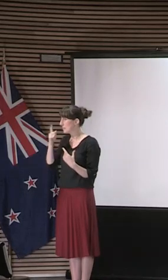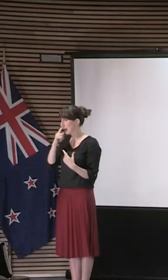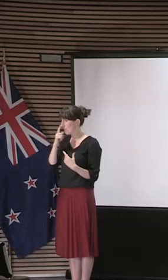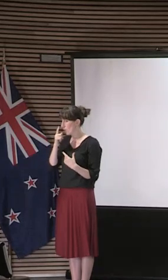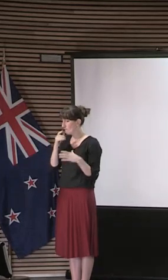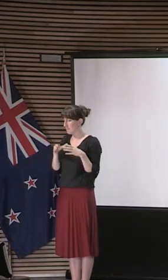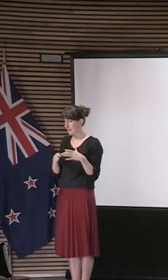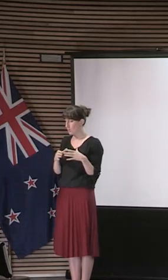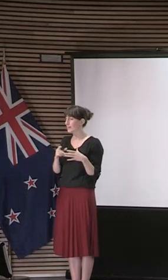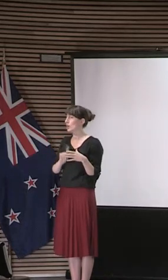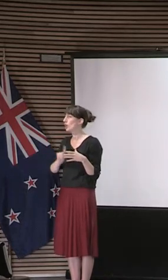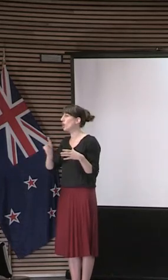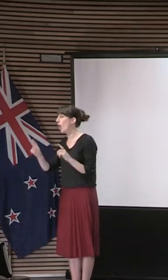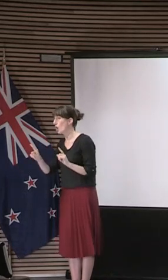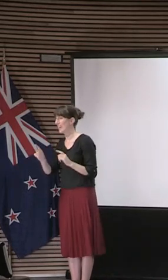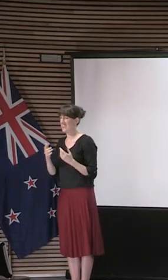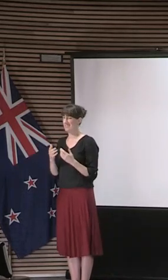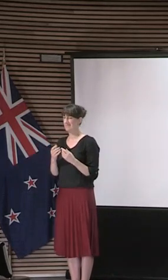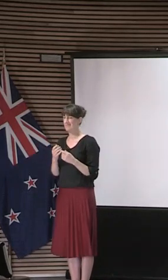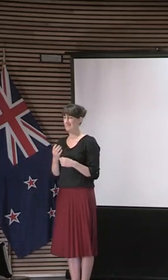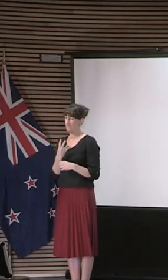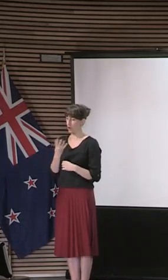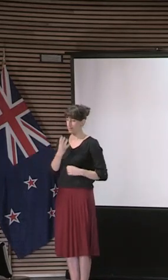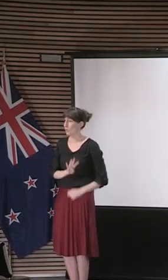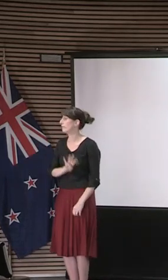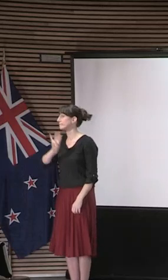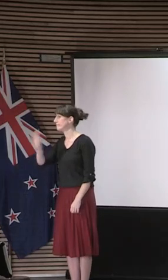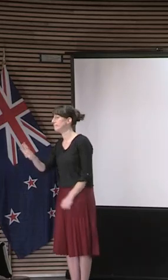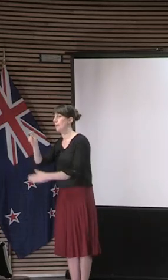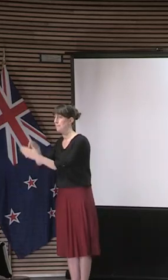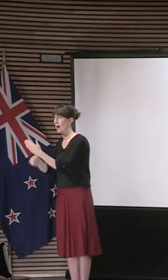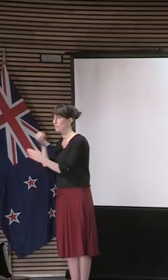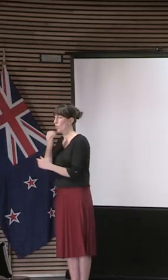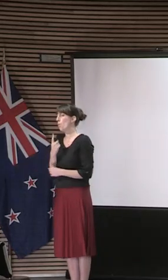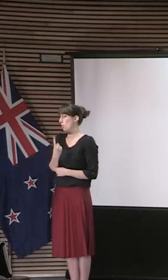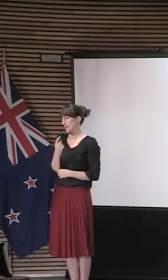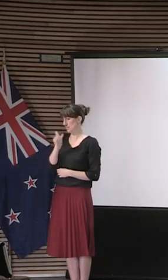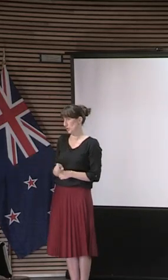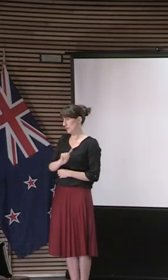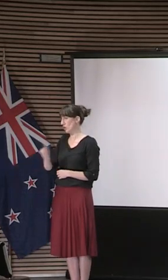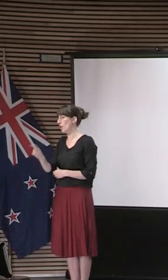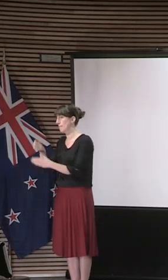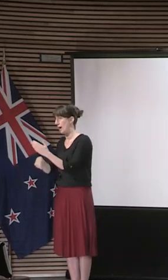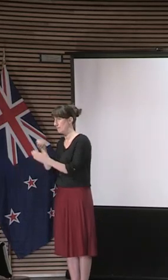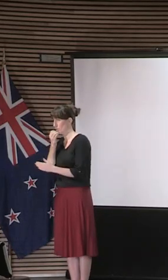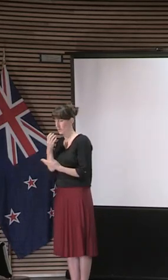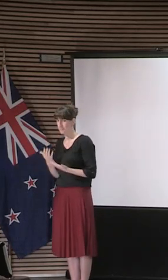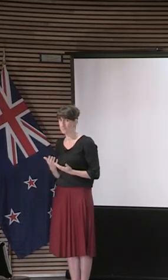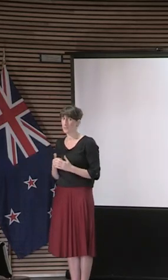kohi kai. Ki etahi o nga whakaahua, e toru, e wha ranei